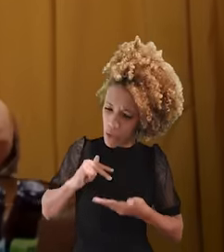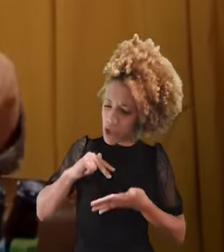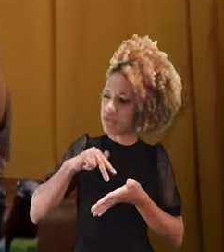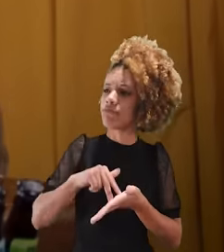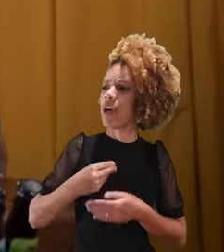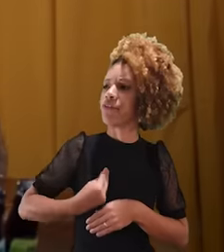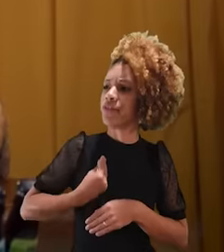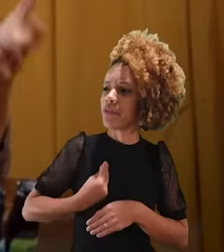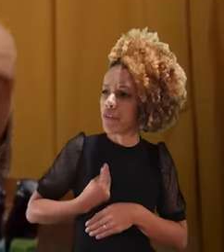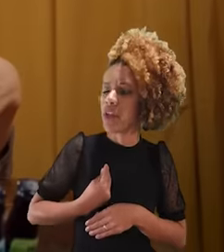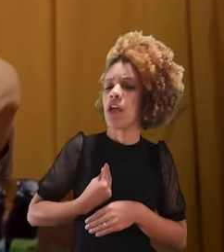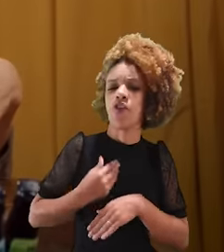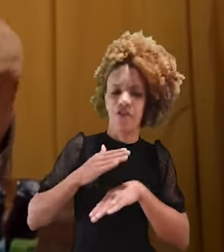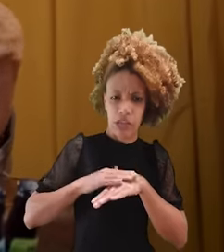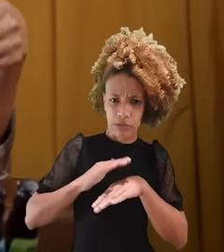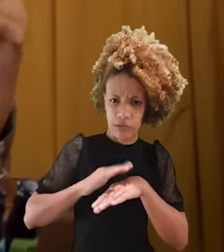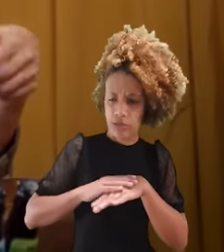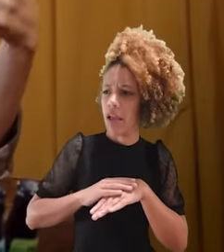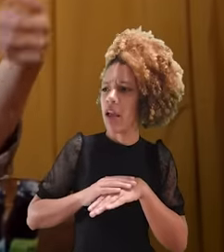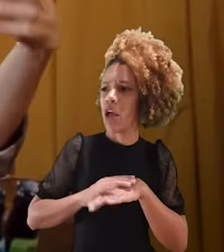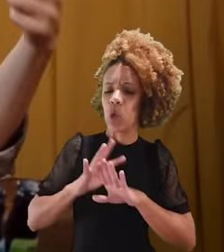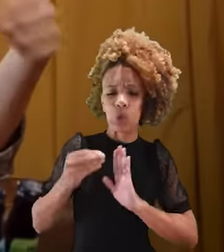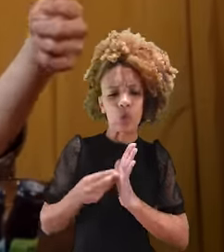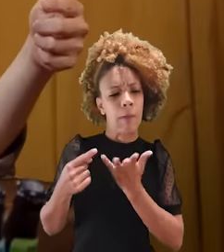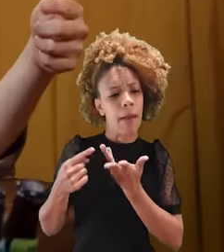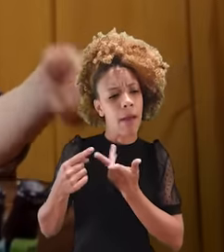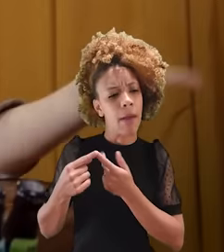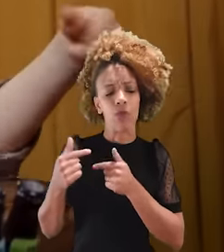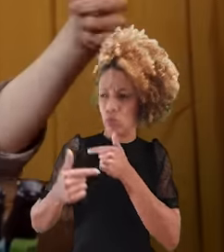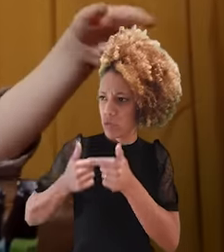para realmente estar realizando para realmente estar fazendo o que eu vim fazer no mundo e aí se